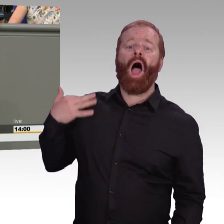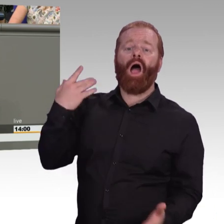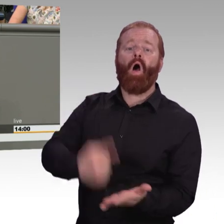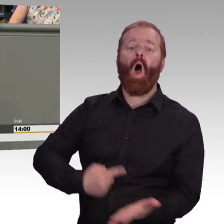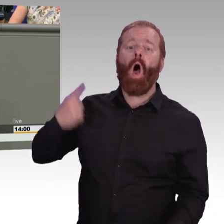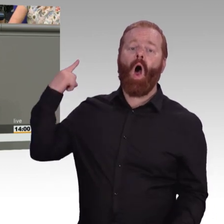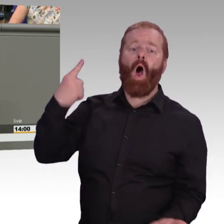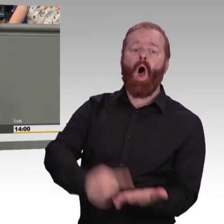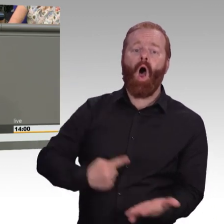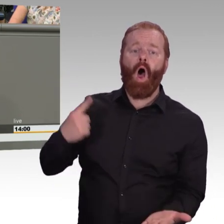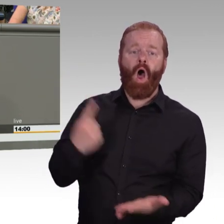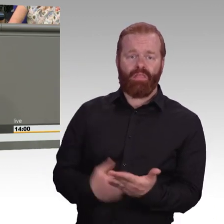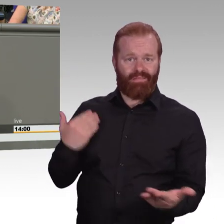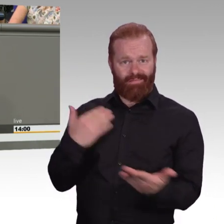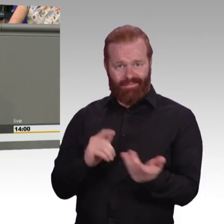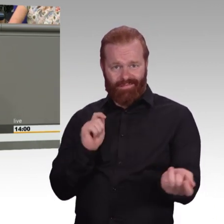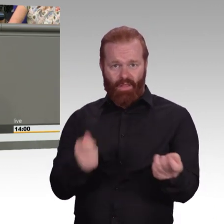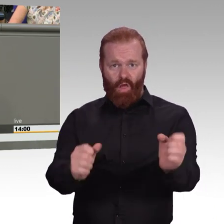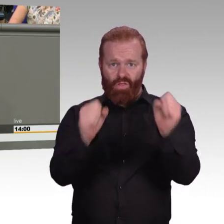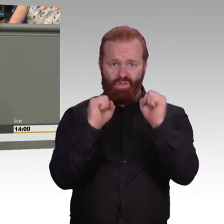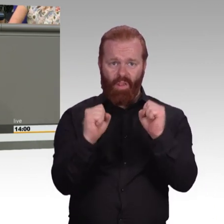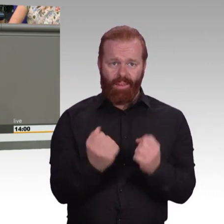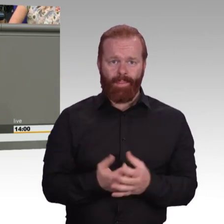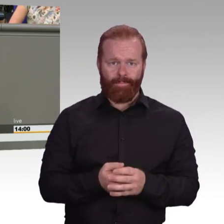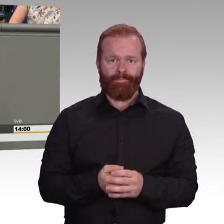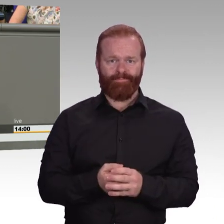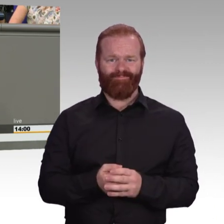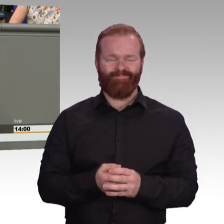aber auch gar nichts haben, denn es wird ihnen beim Regelsatz wieder weggenommen,